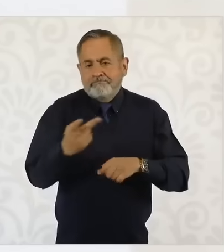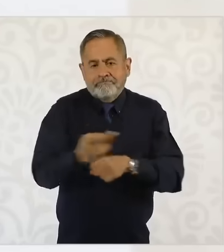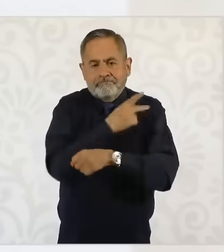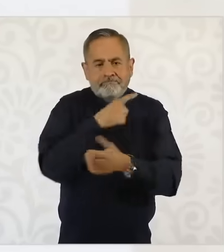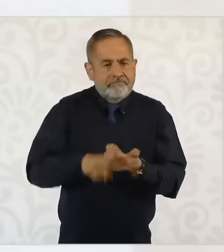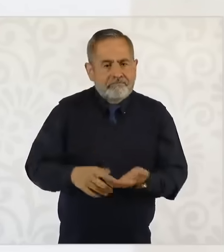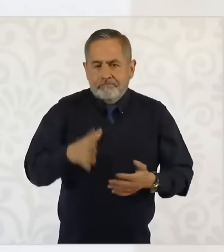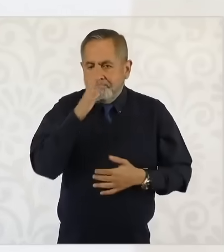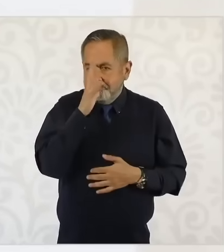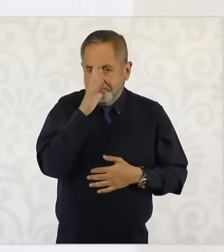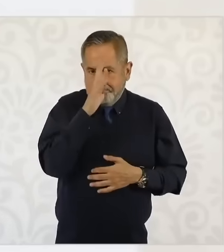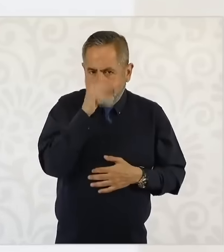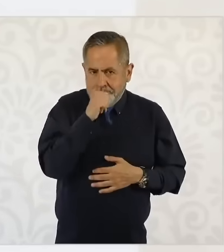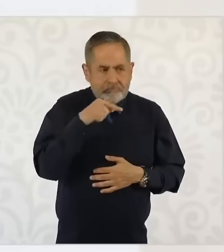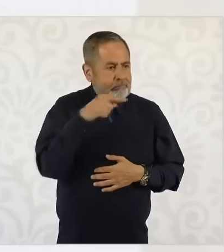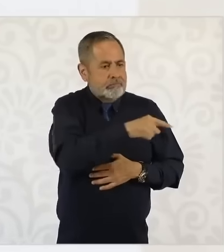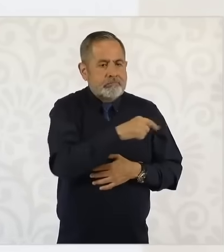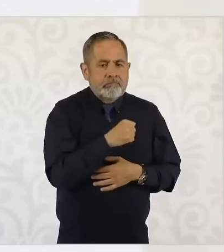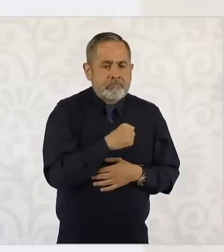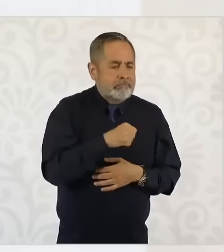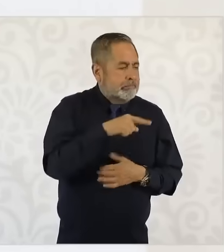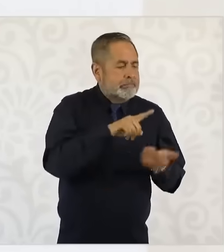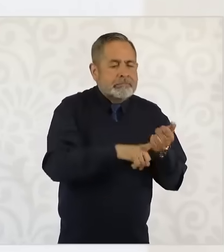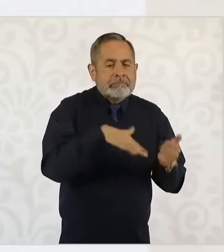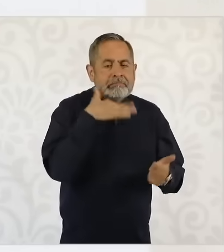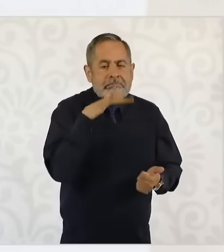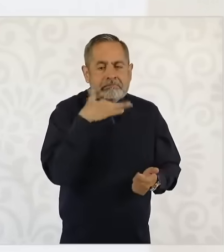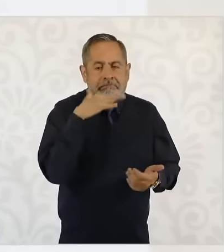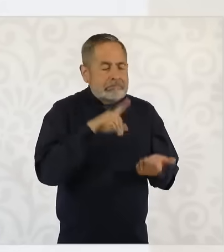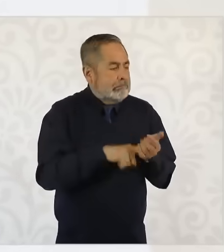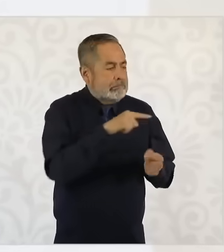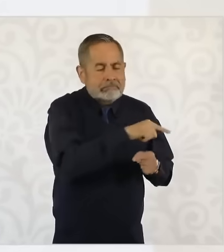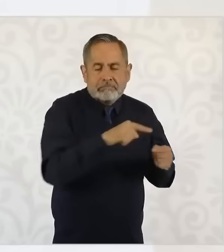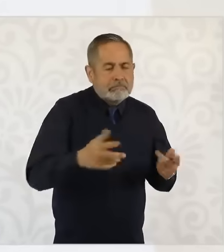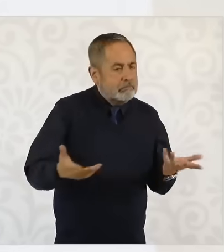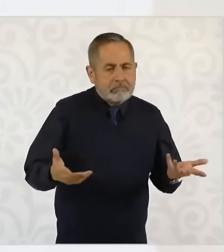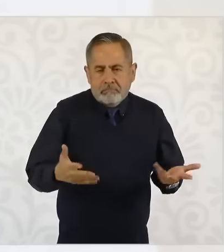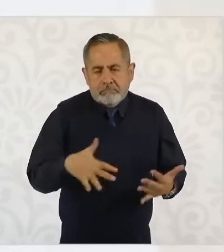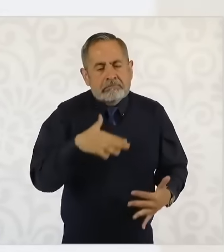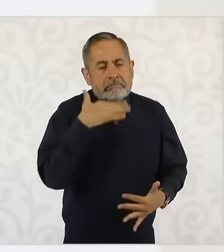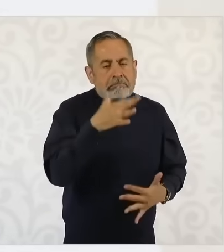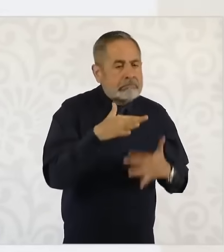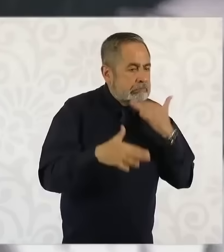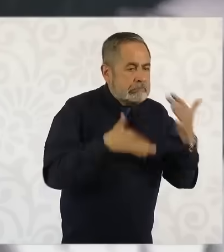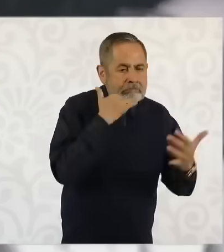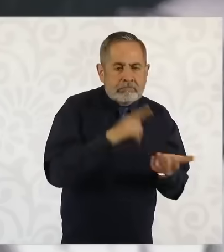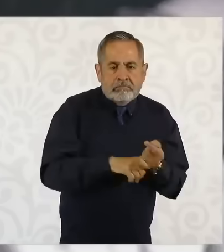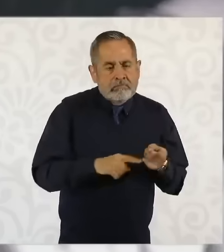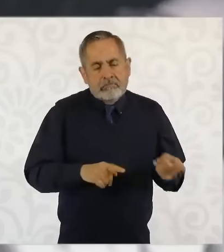puede ser esta colusión y esta corrupción porque no tiene otro nombre de los jueces